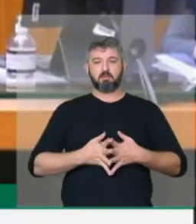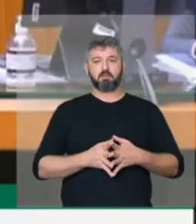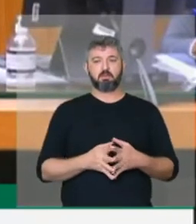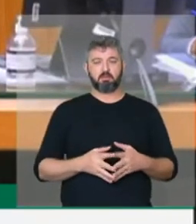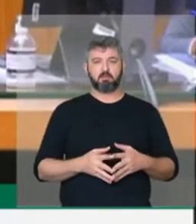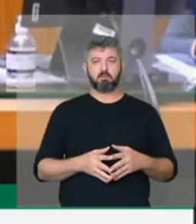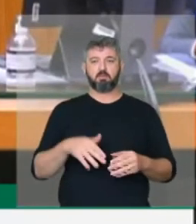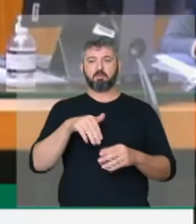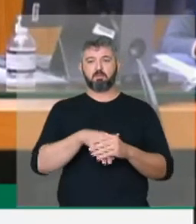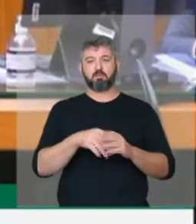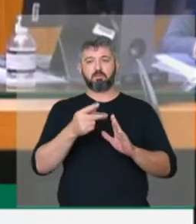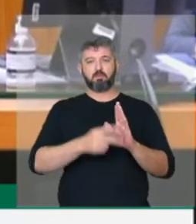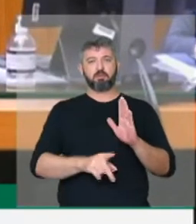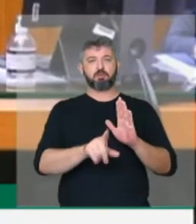NEIDE E DA DEPUTADA... FLÁVIA